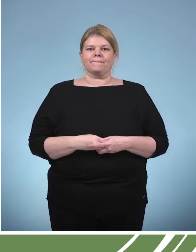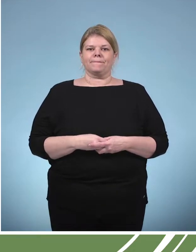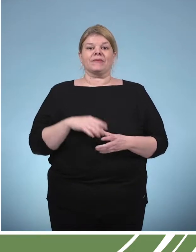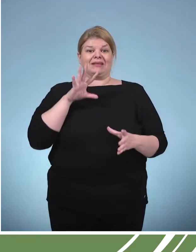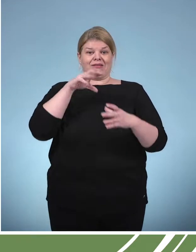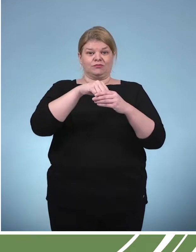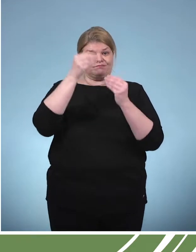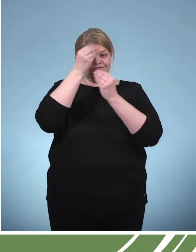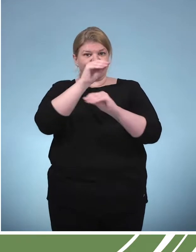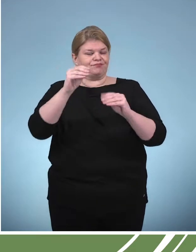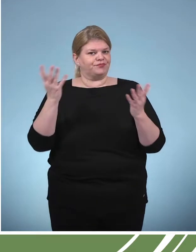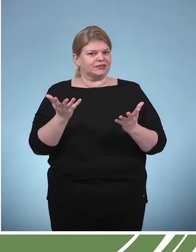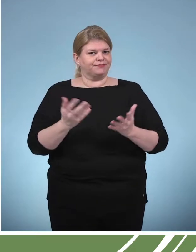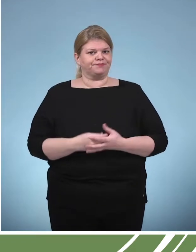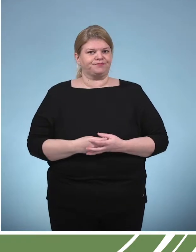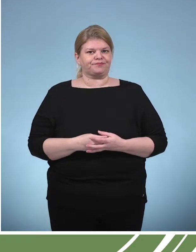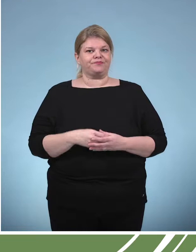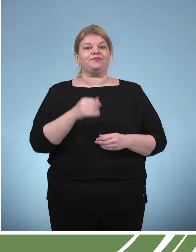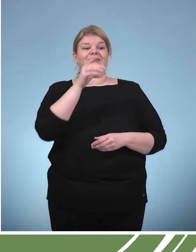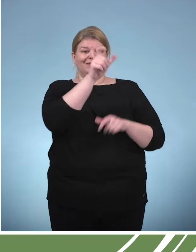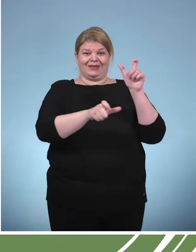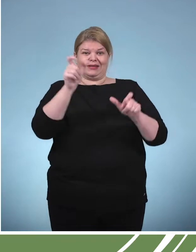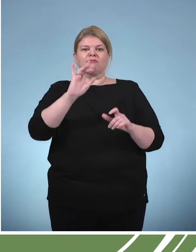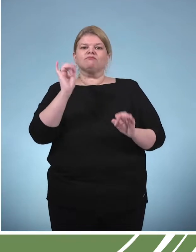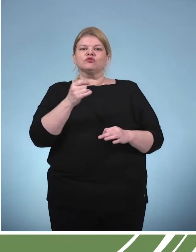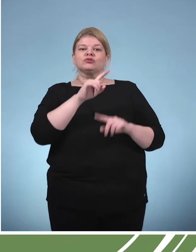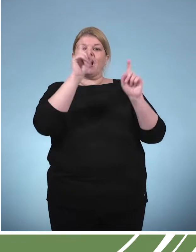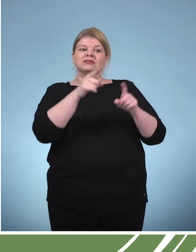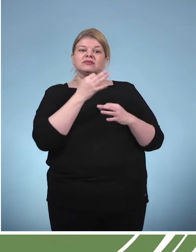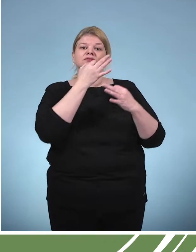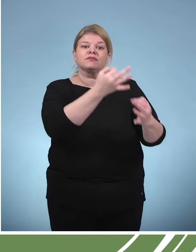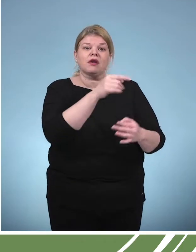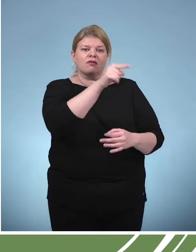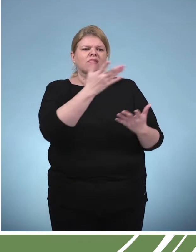Inklusions-Tipp: Frage deine Teilnehmenden schon im Voraus, wo sie Unter- stützung brauchen könnten.